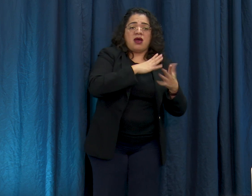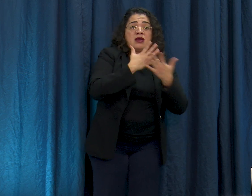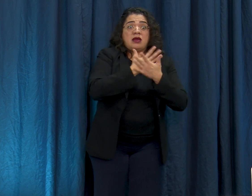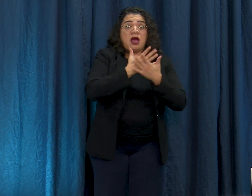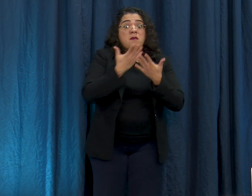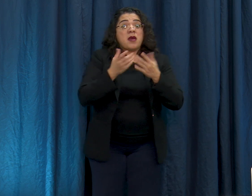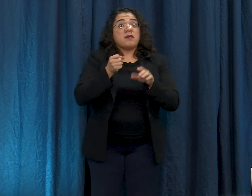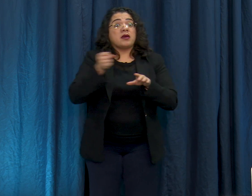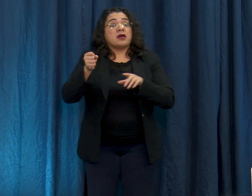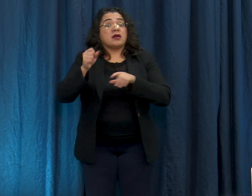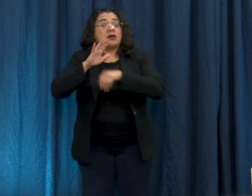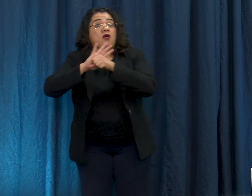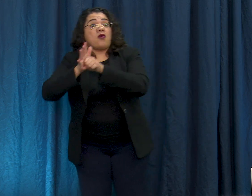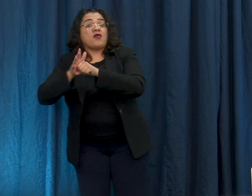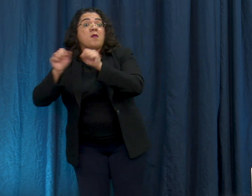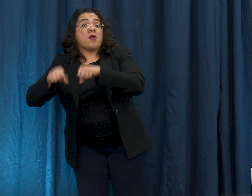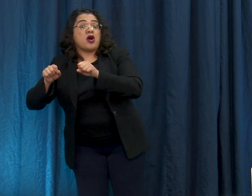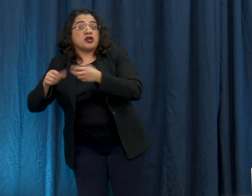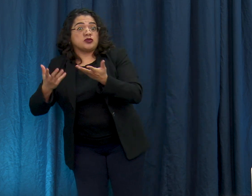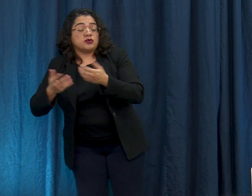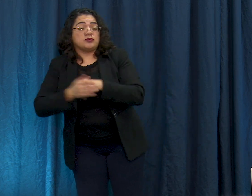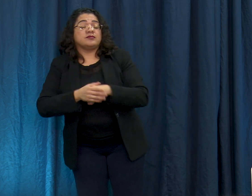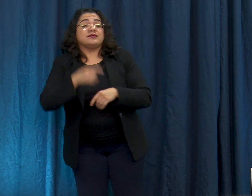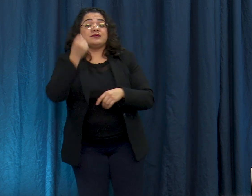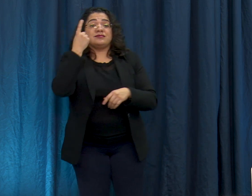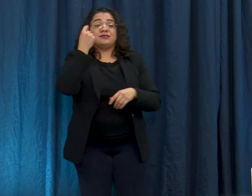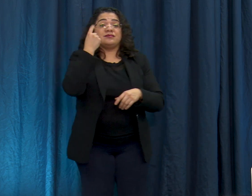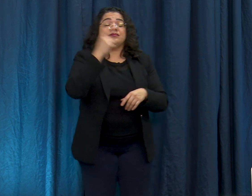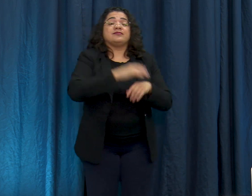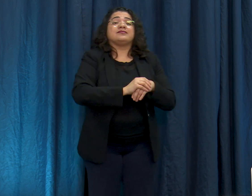esta dentro de la reina del on beach tiene su minestrone medicos